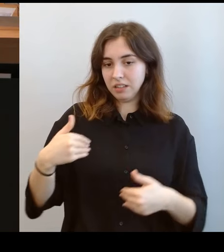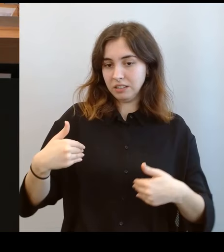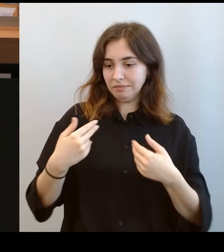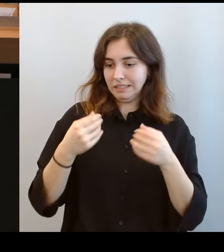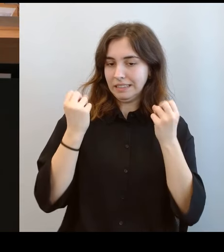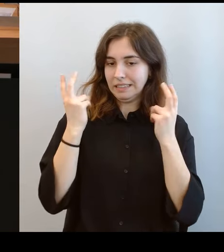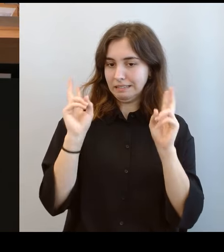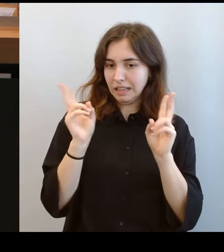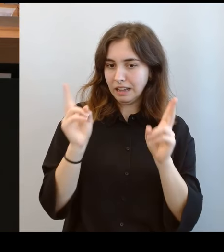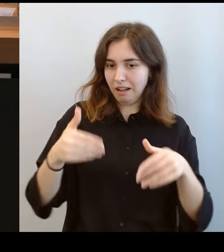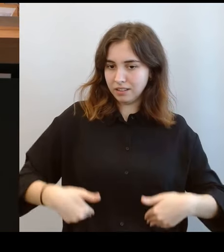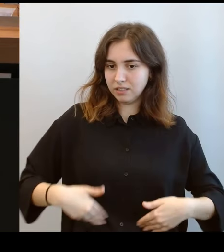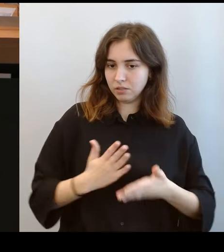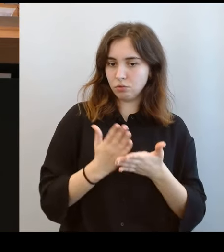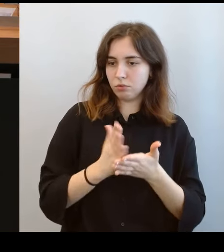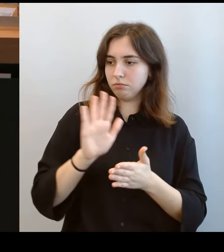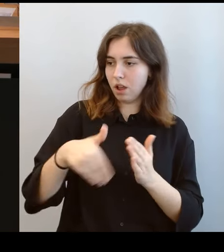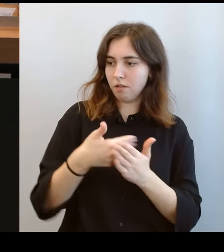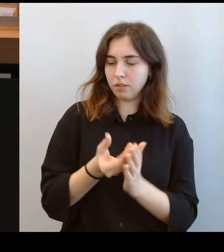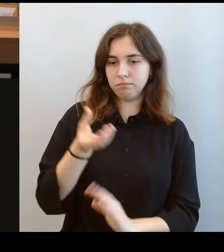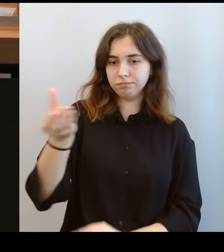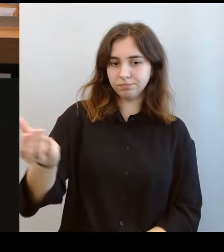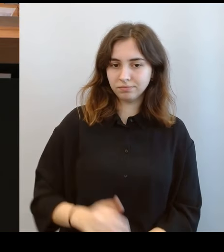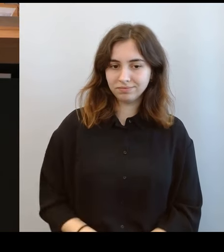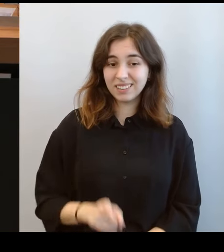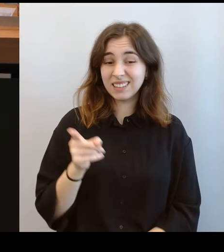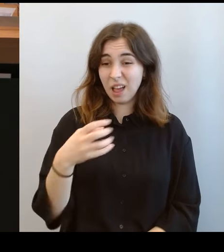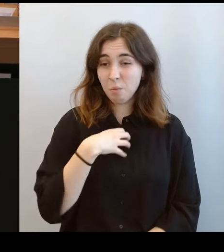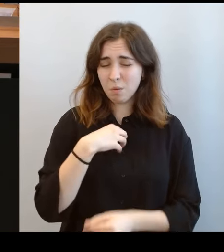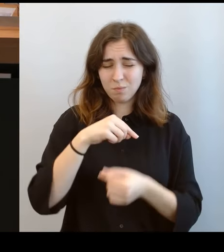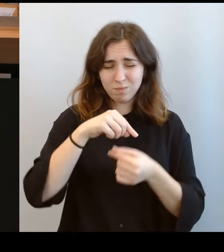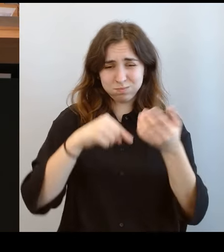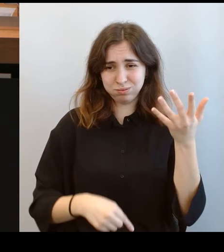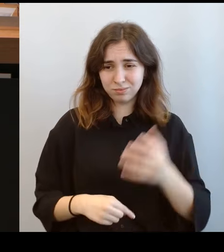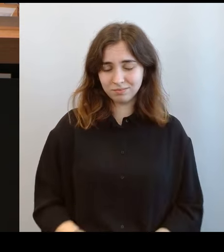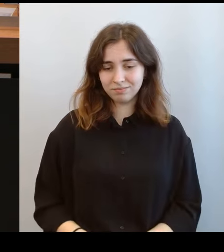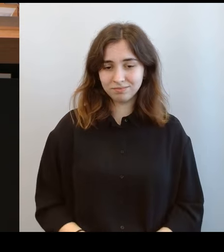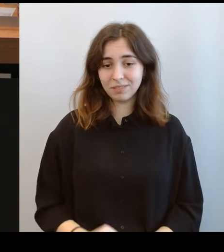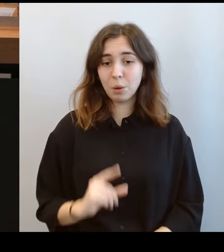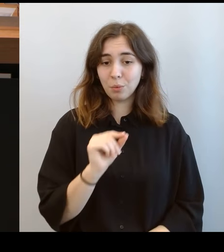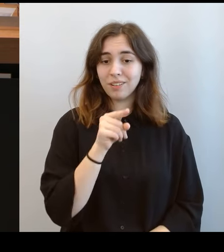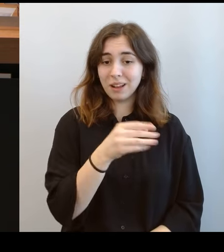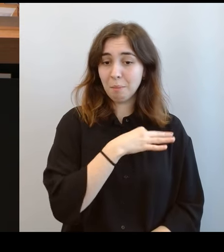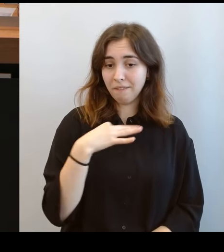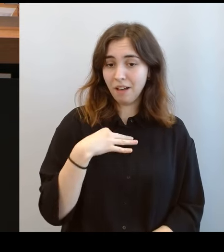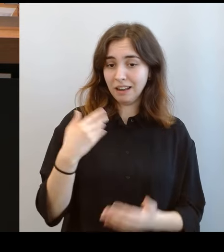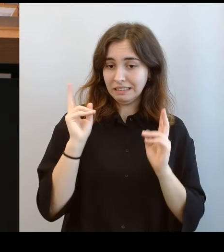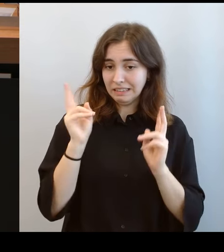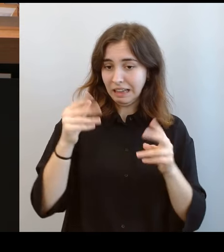Und zwar die Probleme, dass die Mitarbeiterinnen und Mitarbeiter der privaten Sicherheitsdienste gar nicht die entsprechende Ausbildung haben,